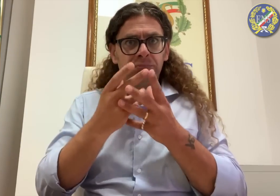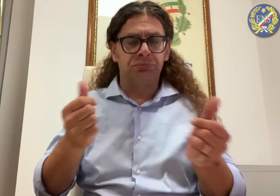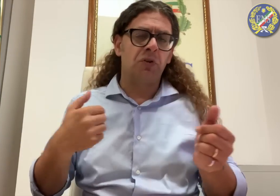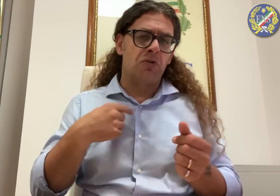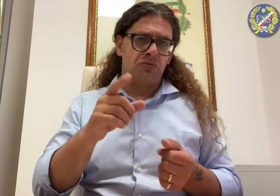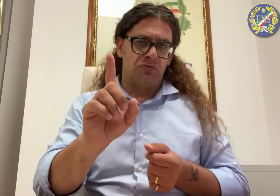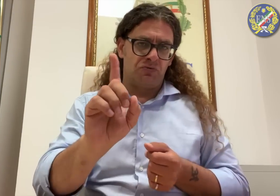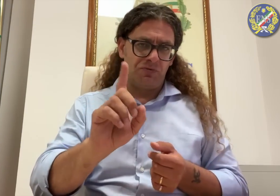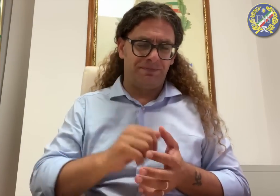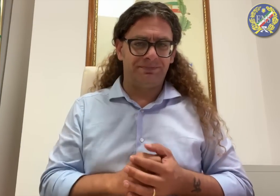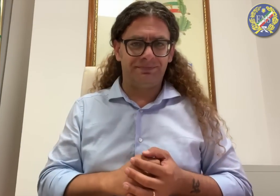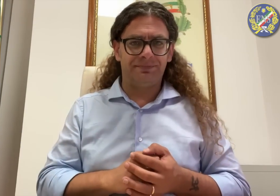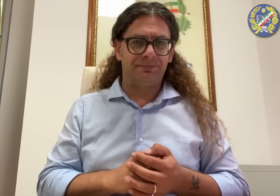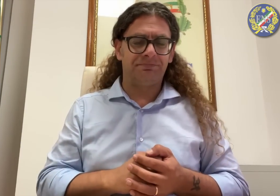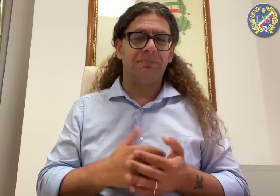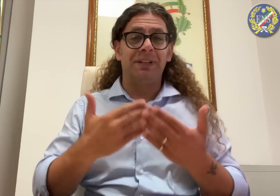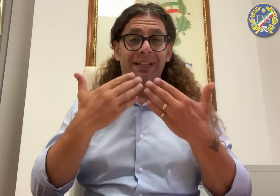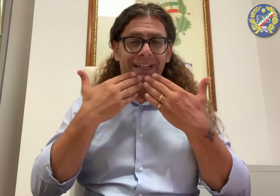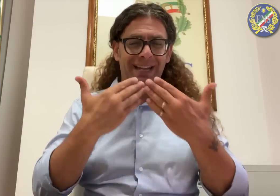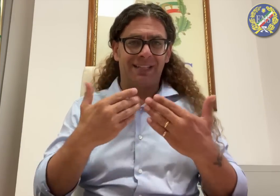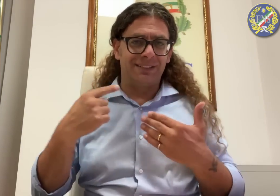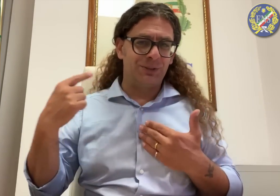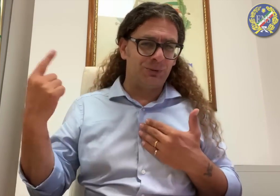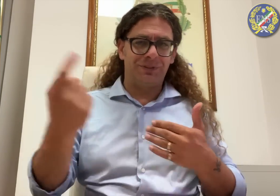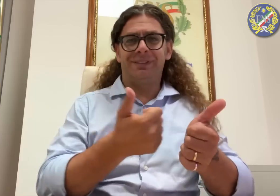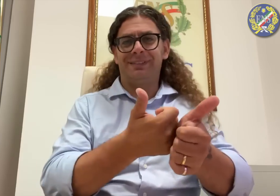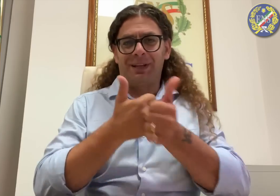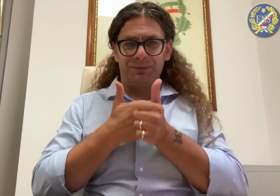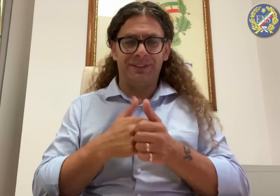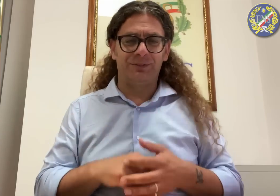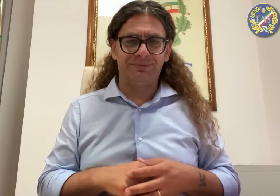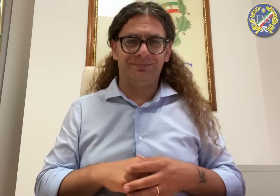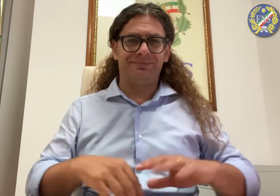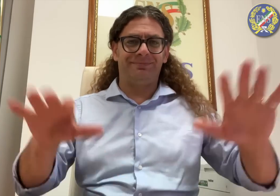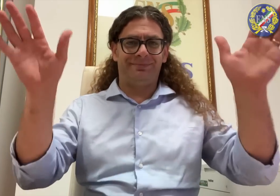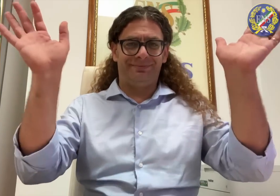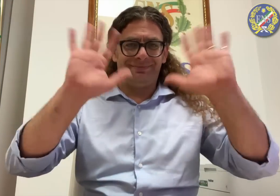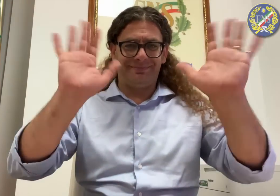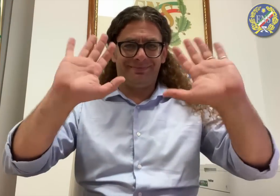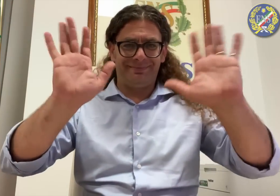L’ENS non perderà la propria entità. Grazie a tutti per avermi seguito. Un saluto.